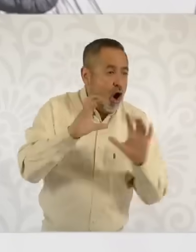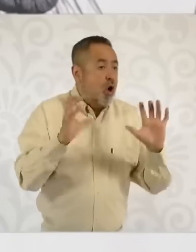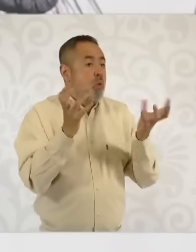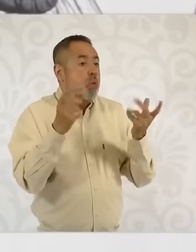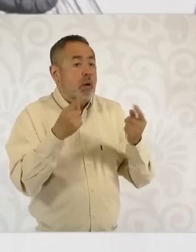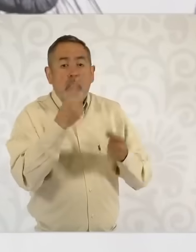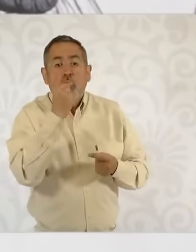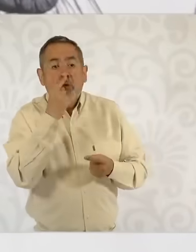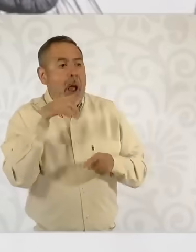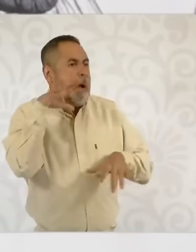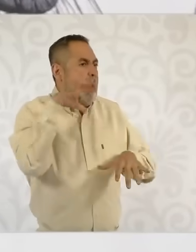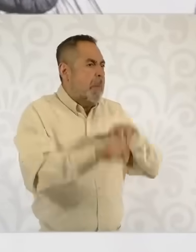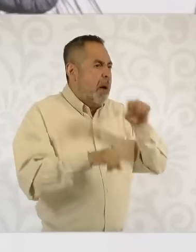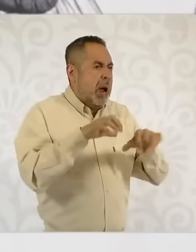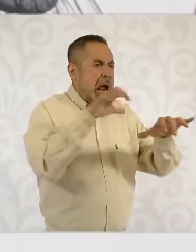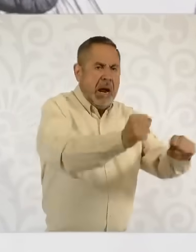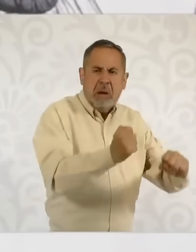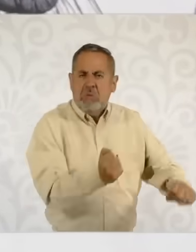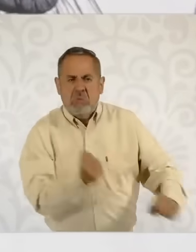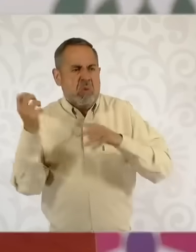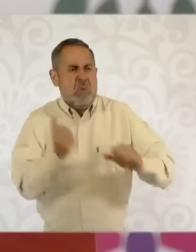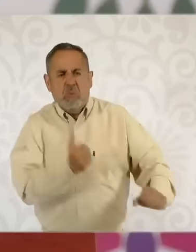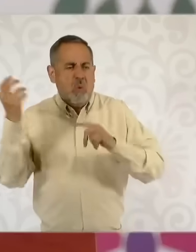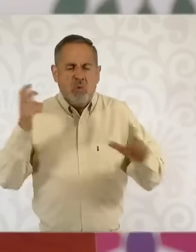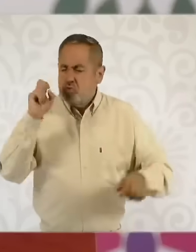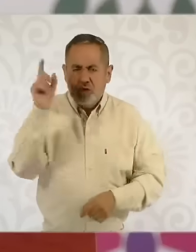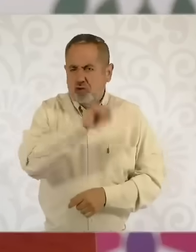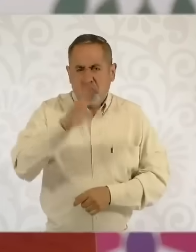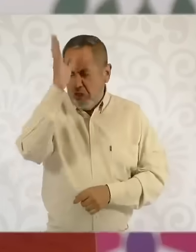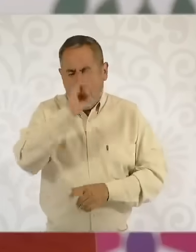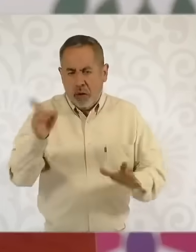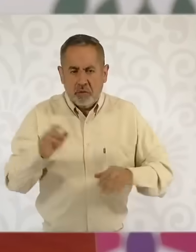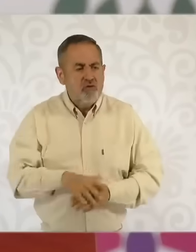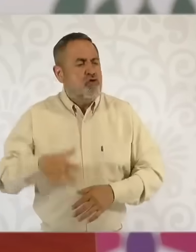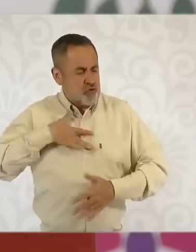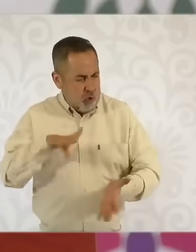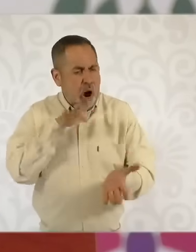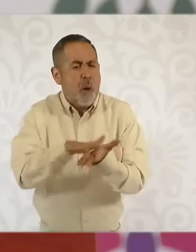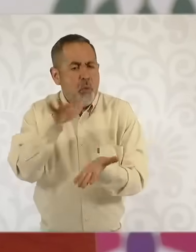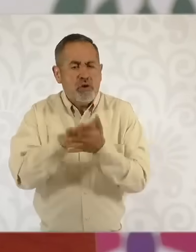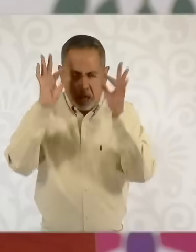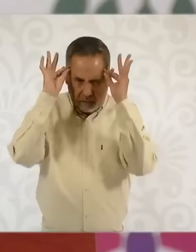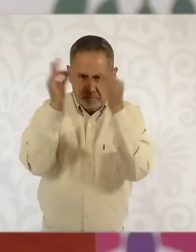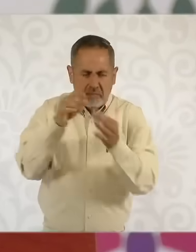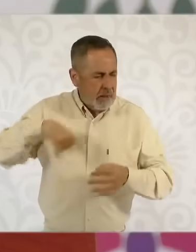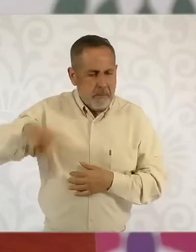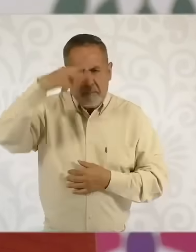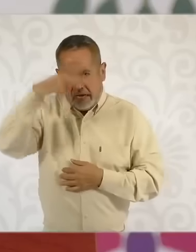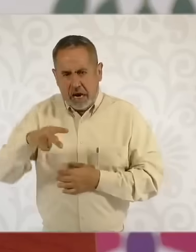atender a los migrantes en Estados Unidos y tienen todo el apoyo de los consulados pero siempre